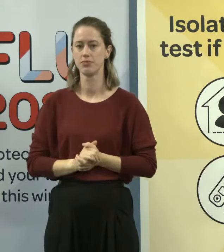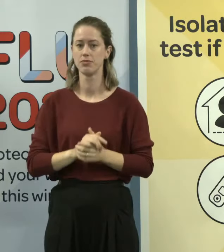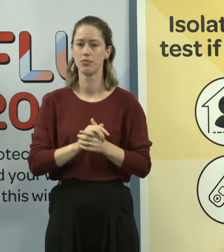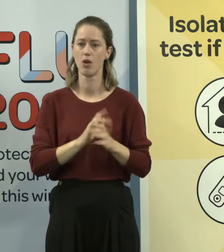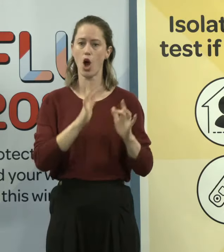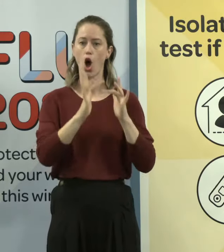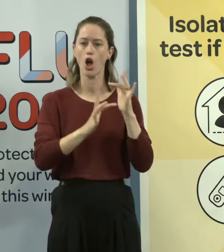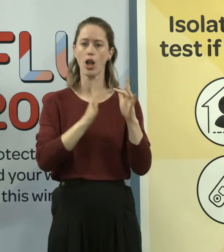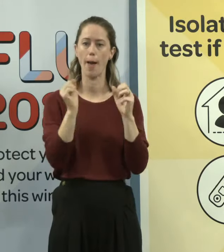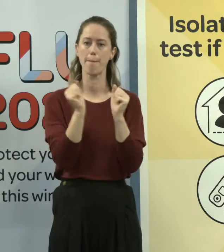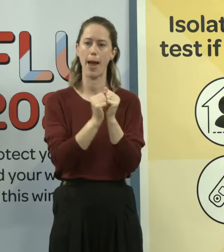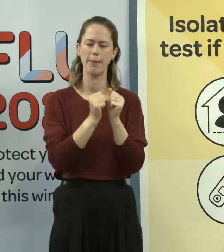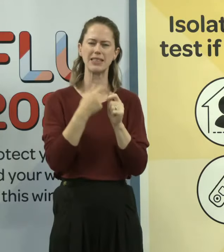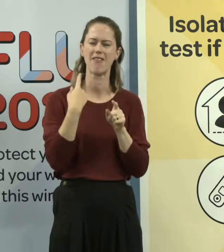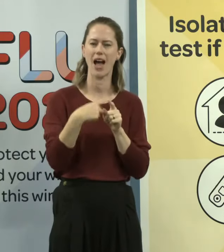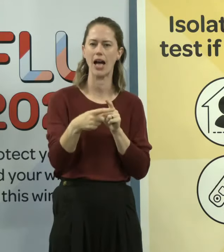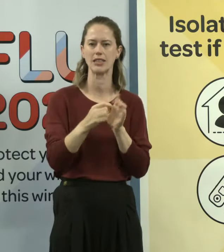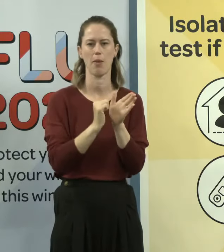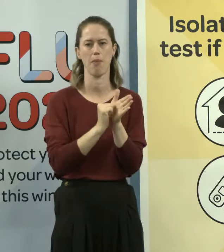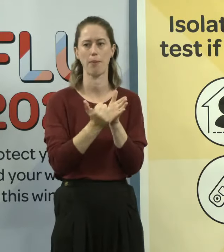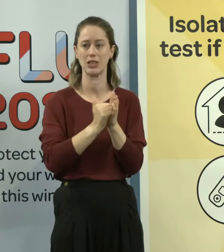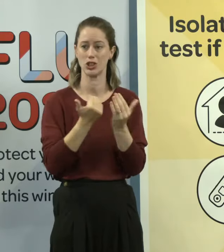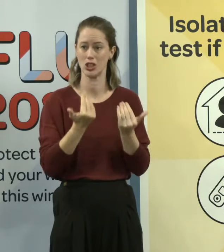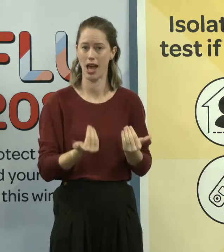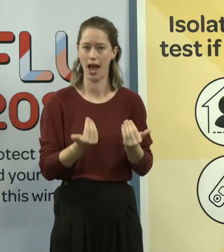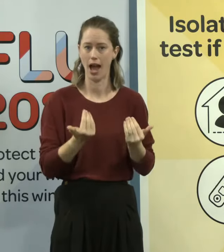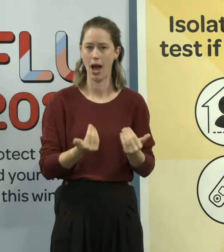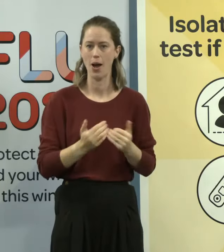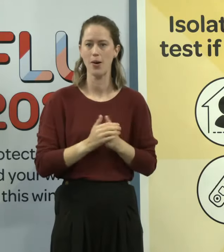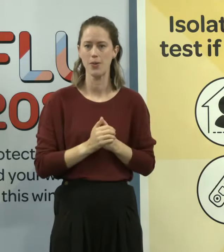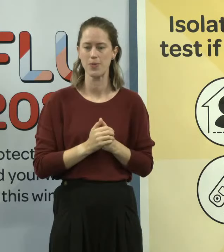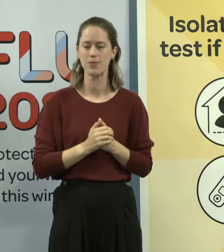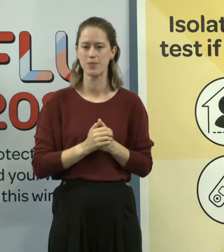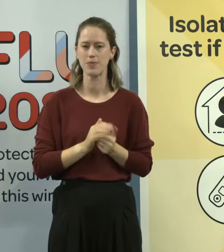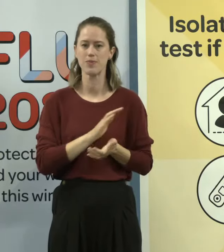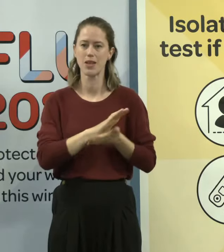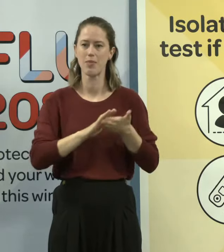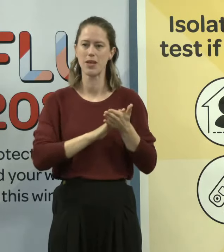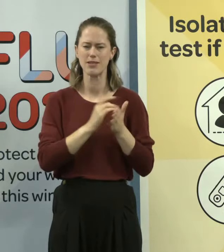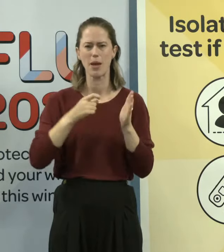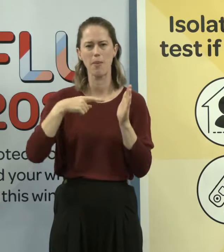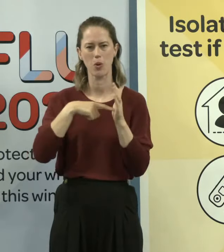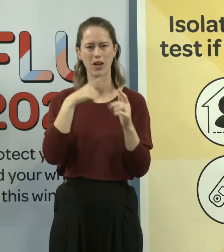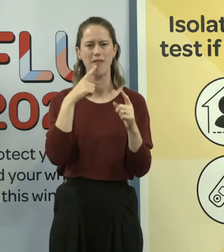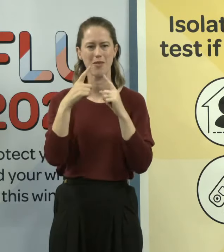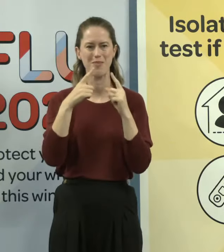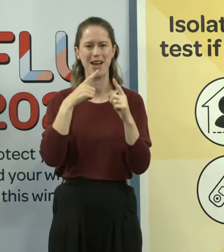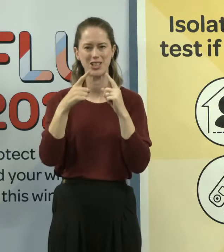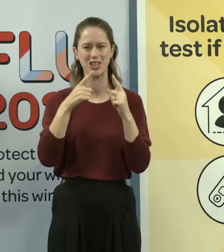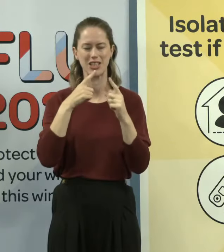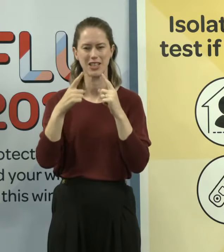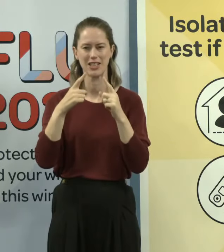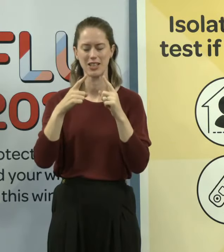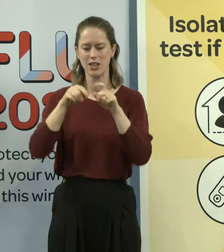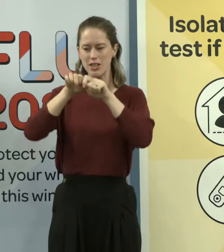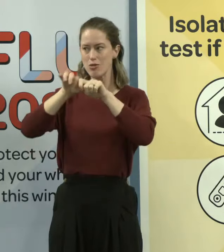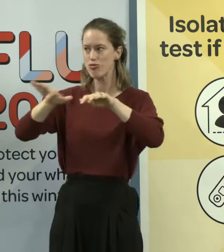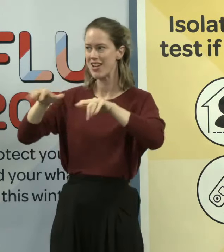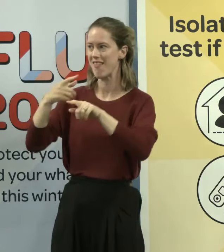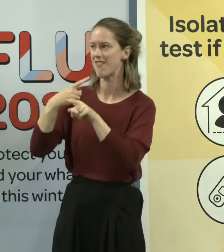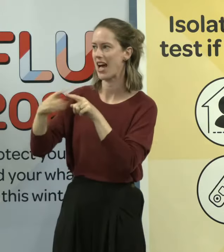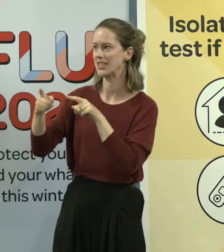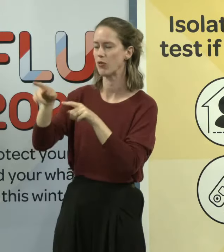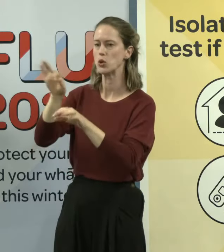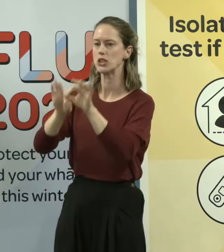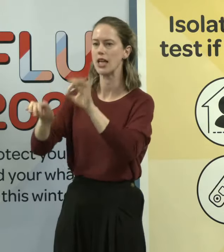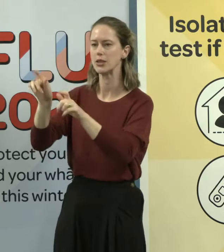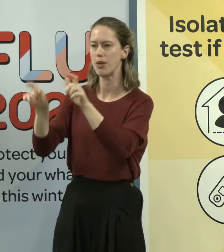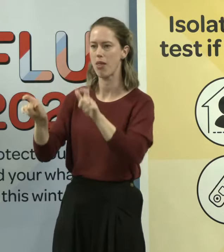ai te whakamahi tere. Kua kite